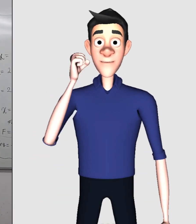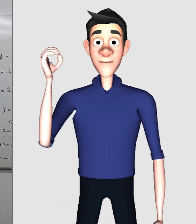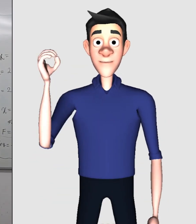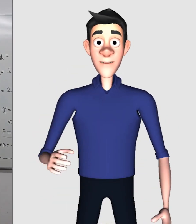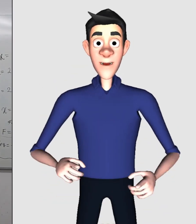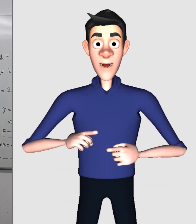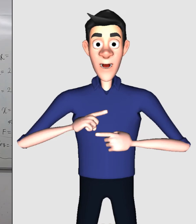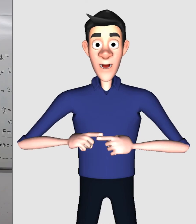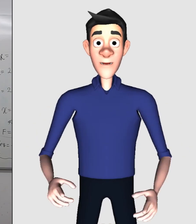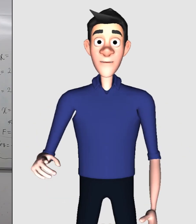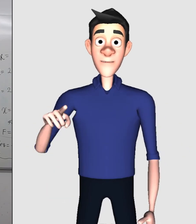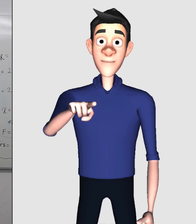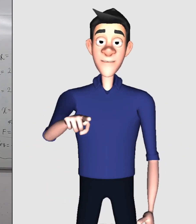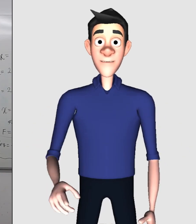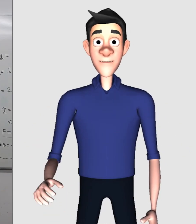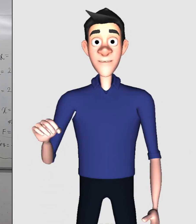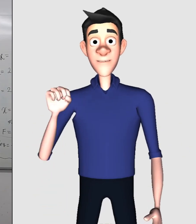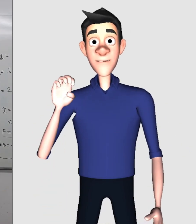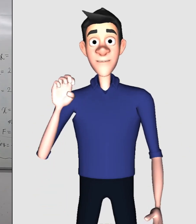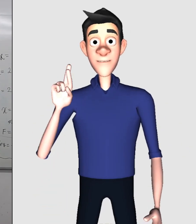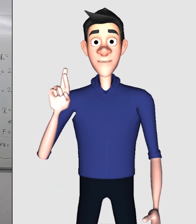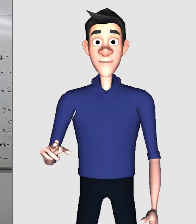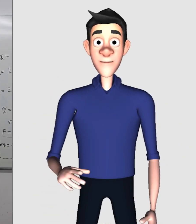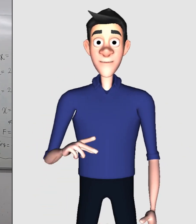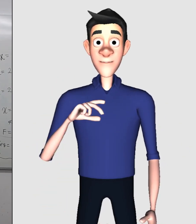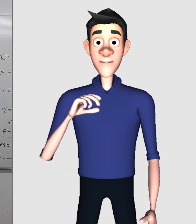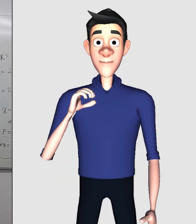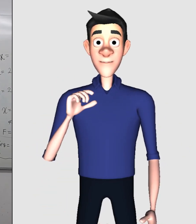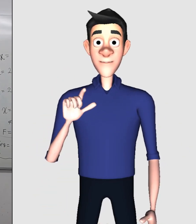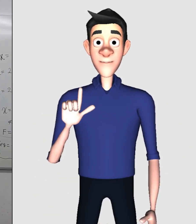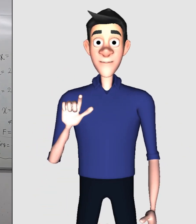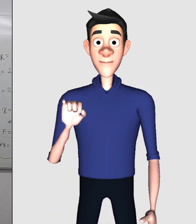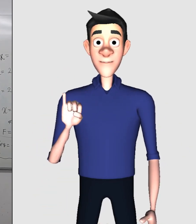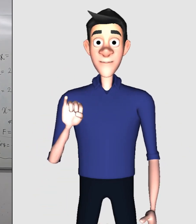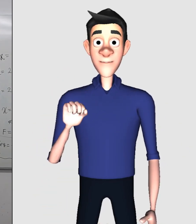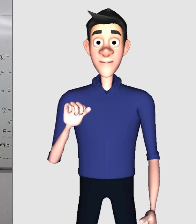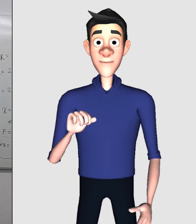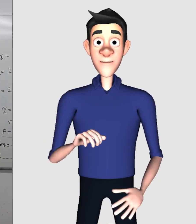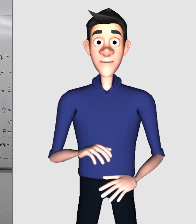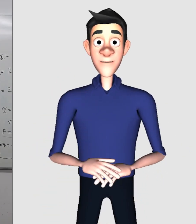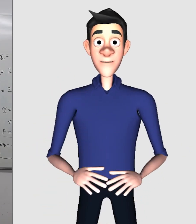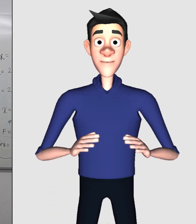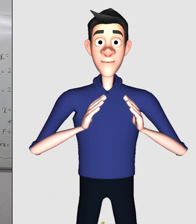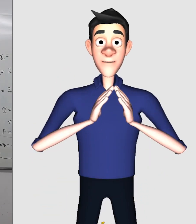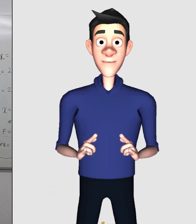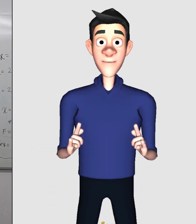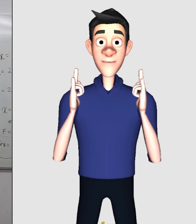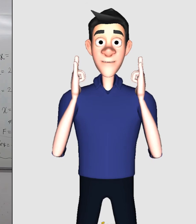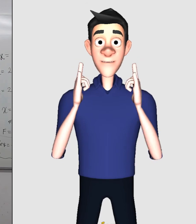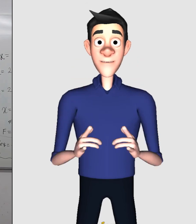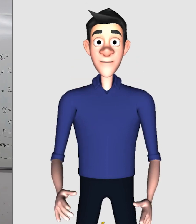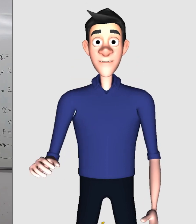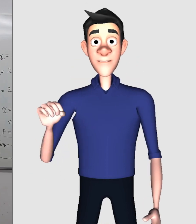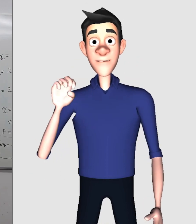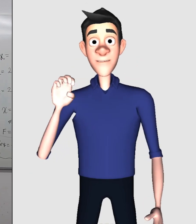Só que cada parte movimentada aqui A mola tem que se mover duas vezes para ter os movimentos da polia